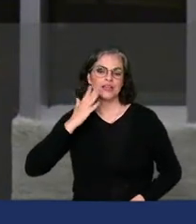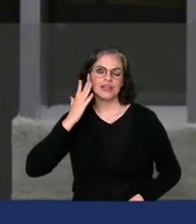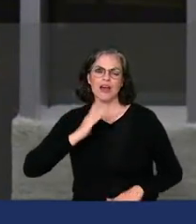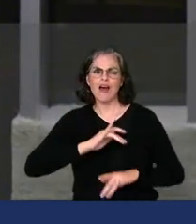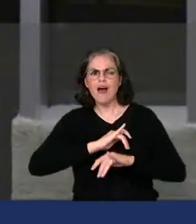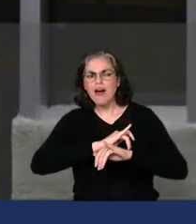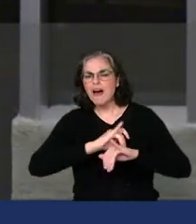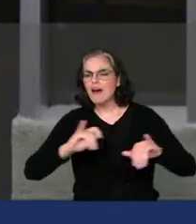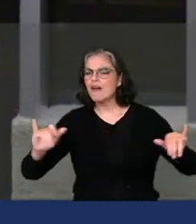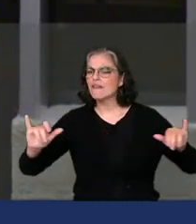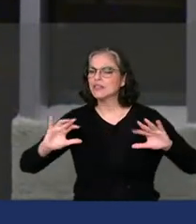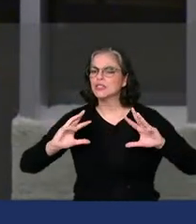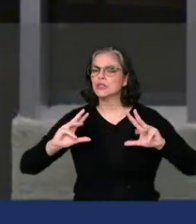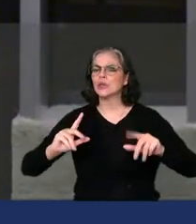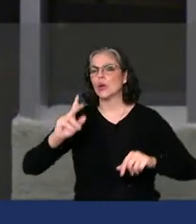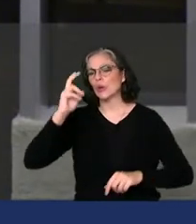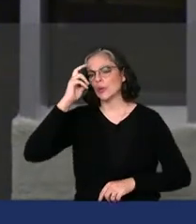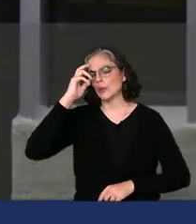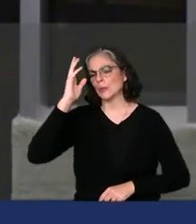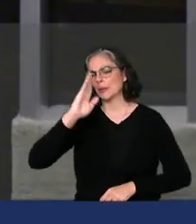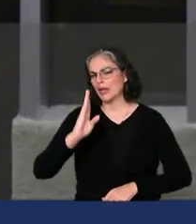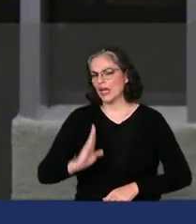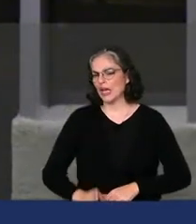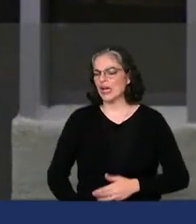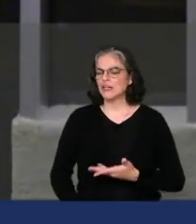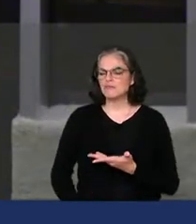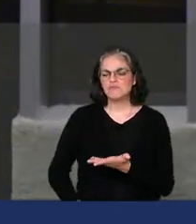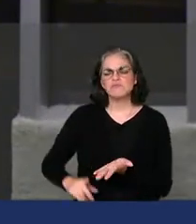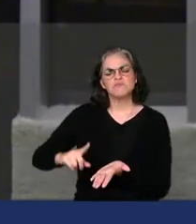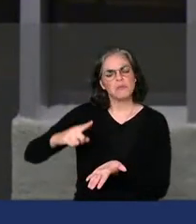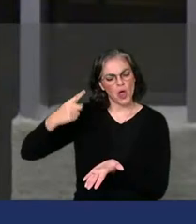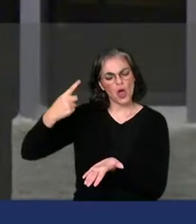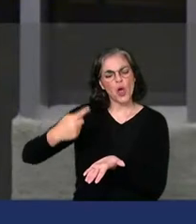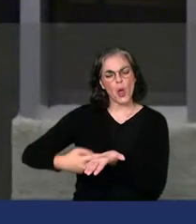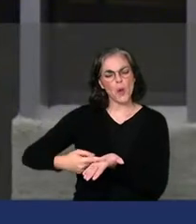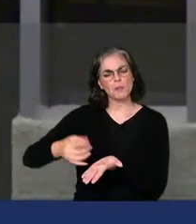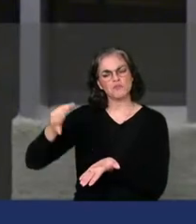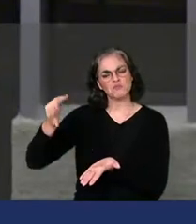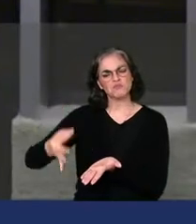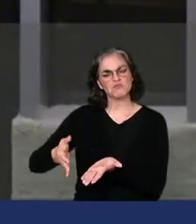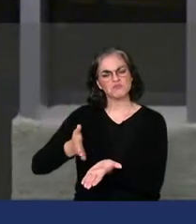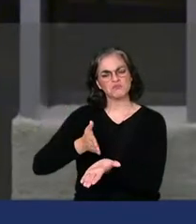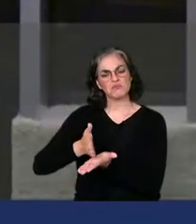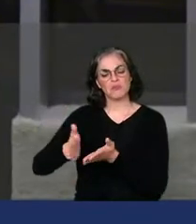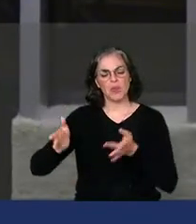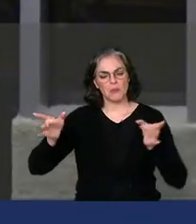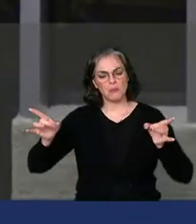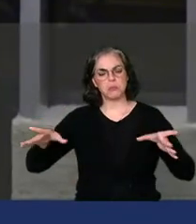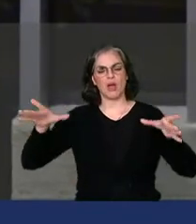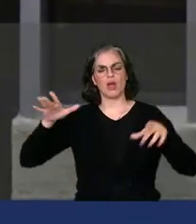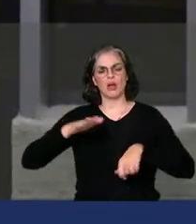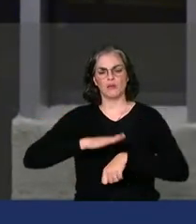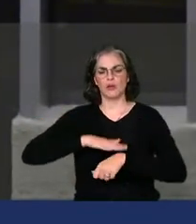PRESIDENTE, QUER DIZER E ANUNCIAR PARA TODA ÁREA CULTURAL DO BRASIL. VOSSA EXCELÊNCIA ASSUMIU O COMPROMISSO E ESTAMOS CHEGANDO NESSE MOMENTO DE VOTAR ESSA